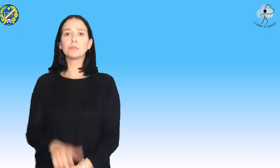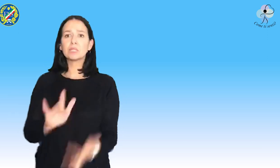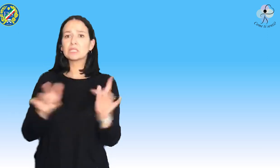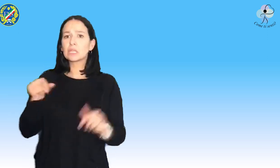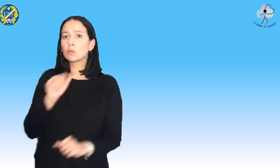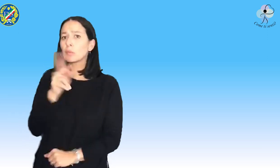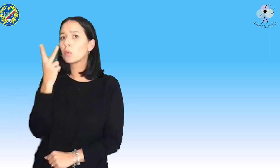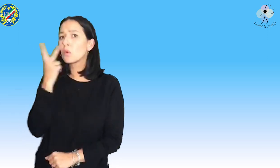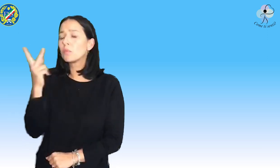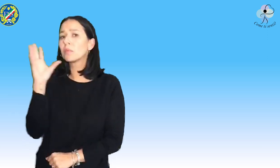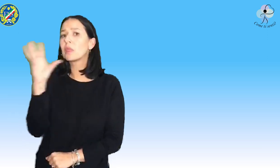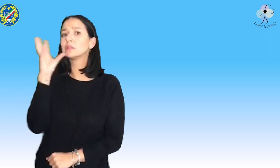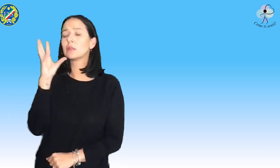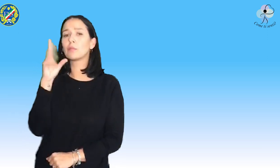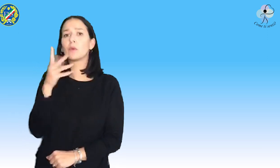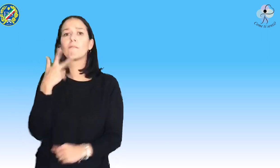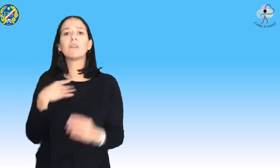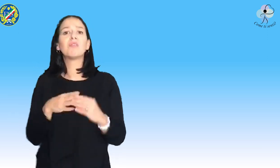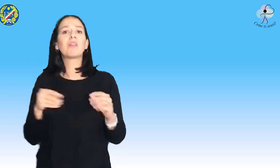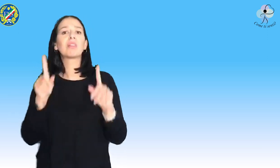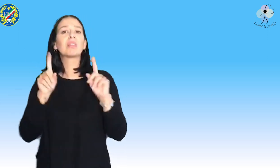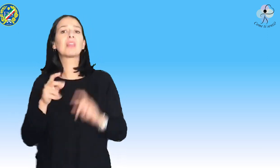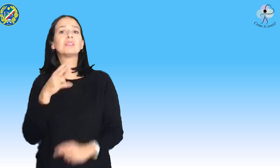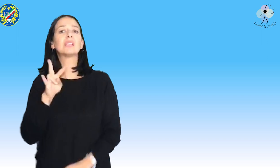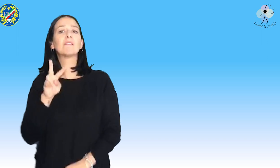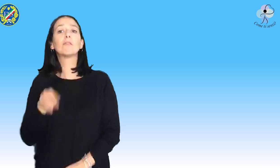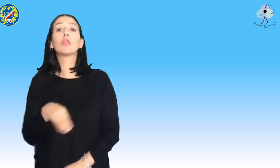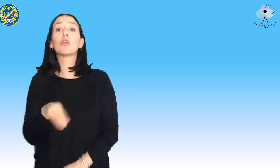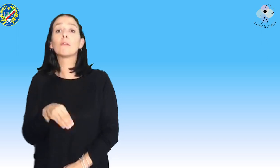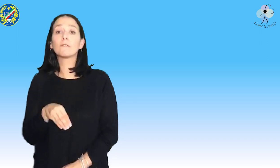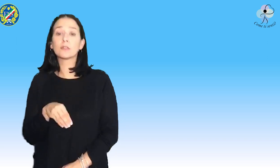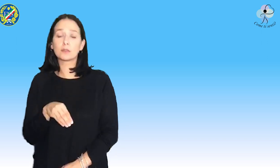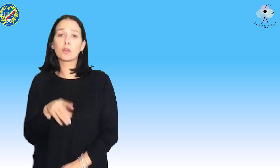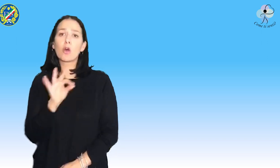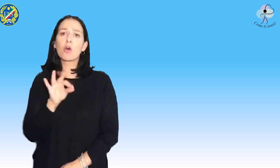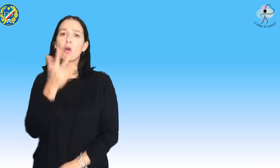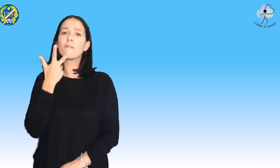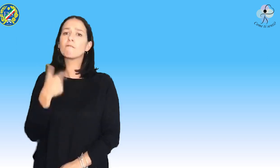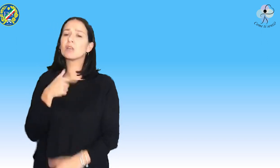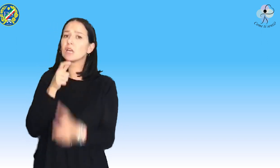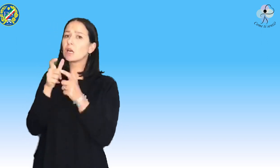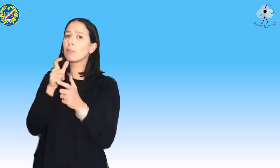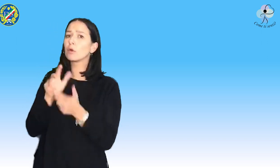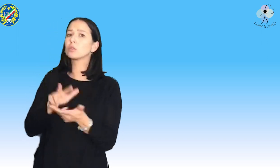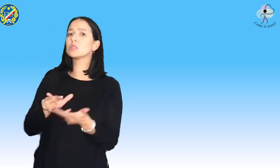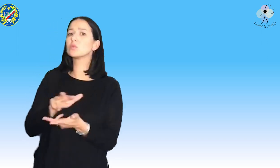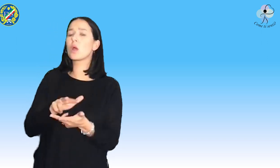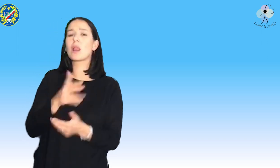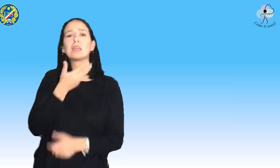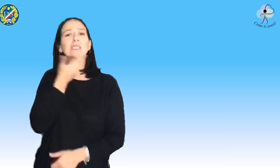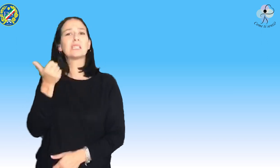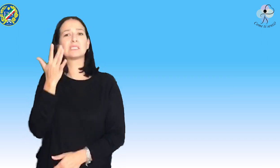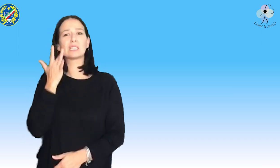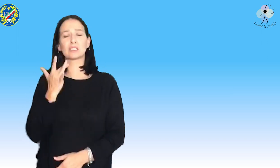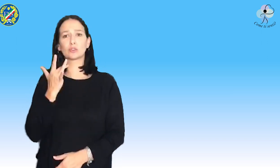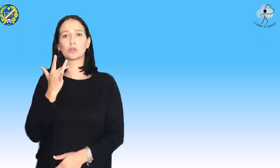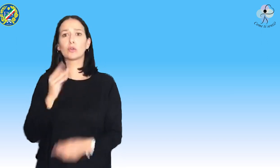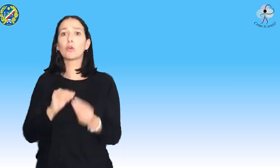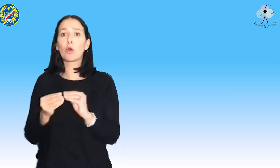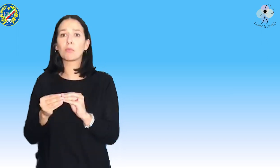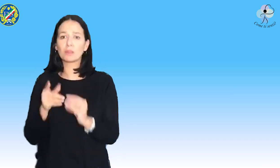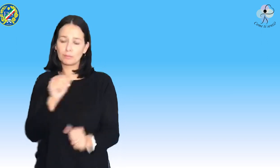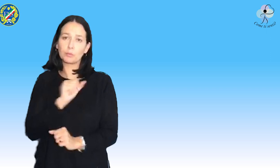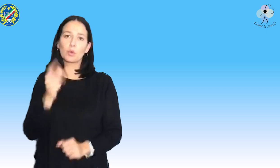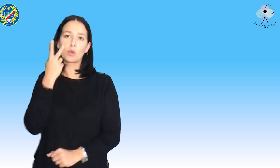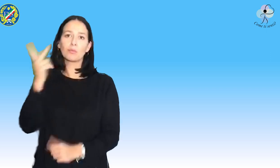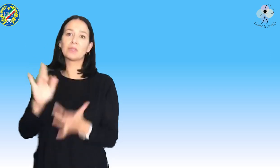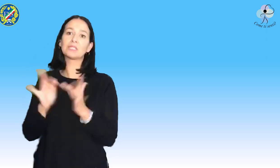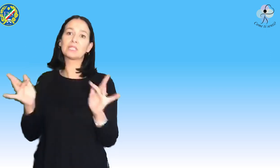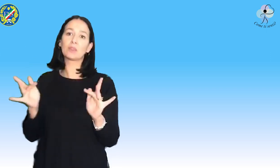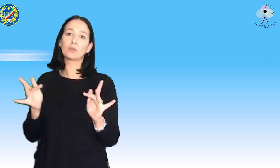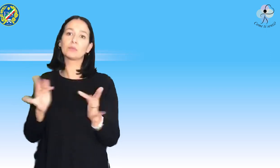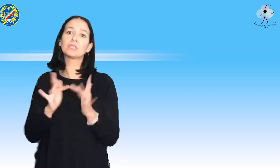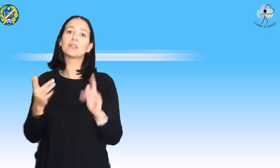come ad esempio dove andare a fare il test HIV o quali sono gli strumenti per avere rapporti sessuali non a rischio di infezione,